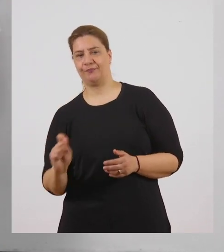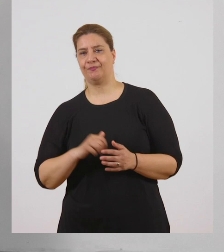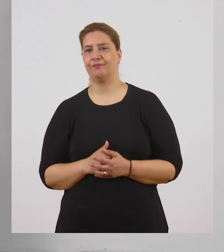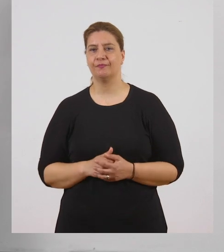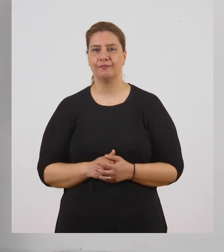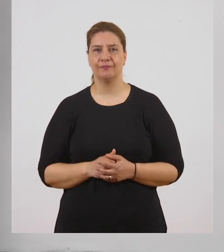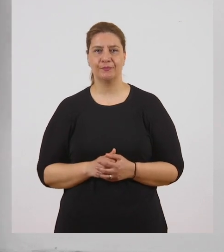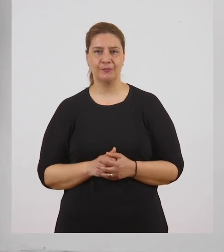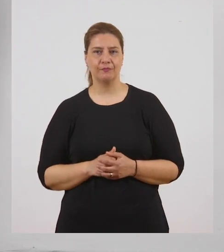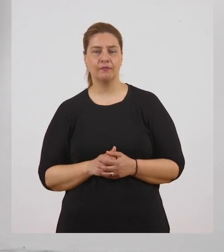Νεροπότηρο,